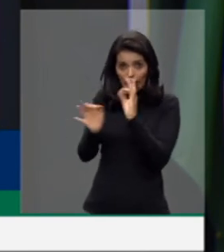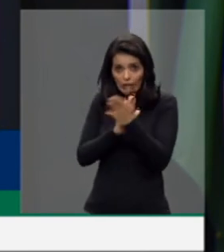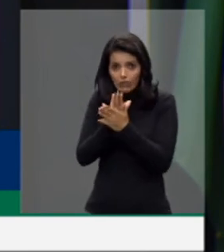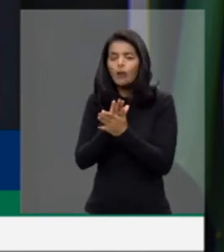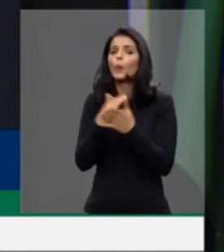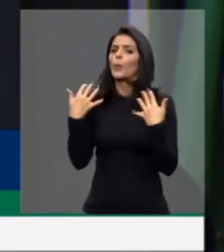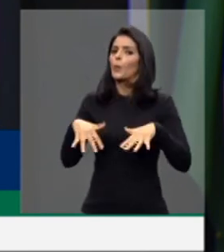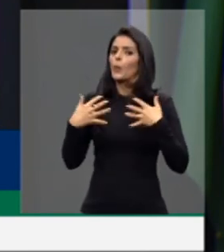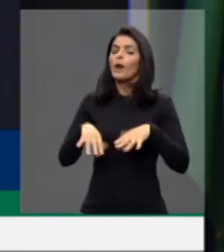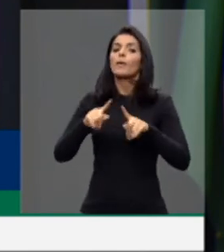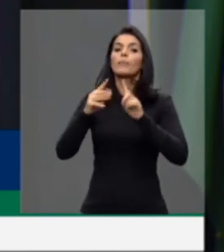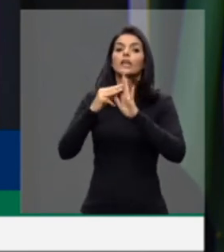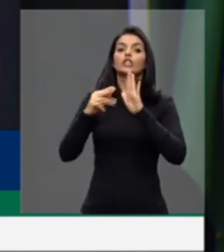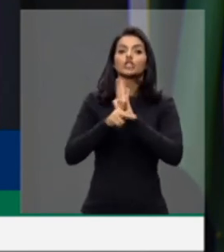RECURSOS, DE EFICIÊNCIA